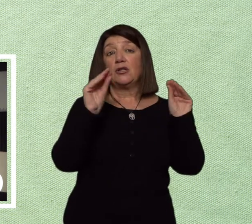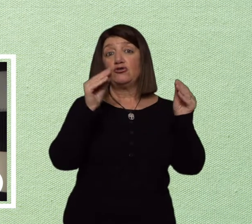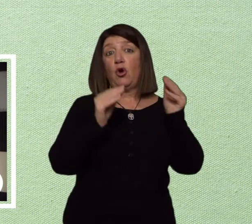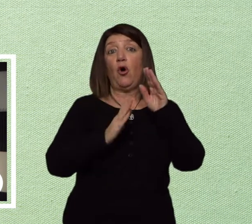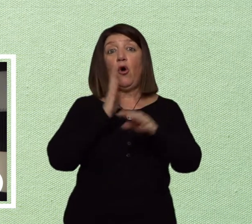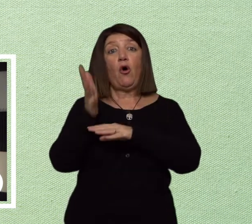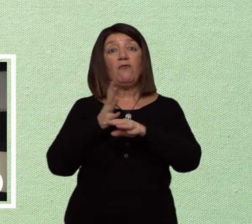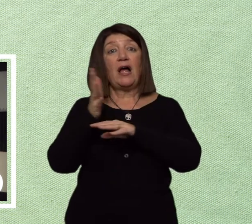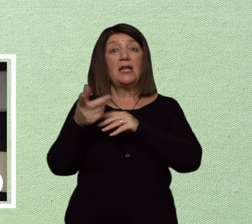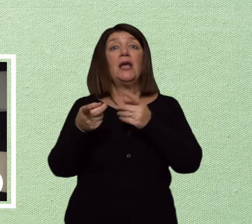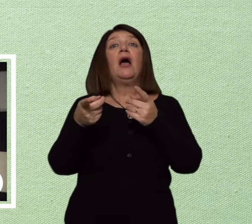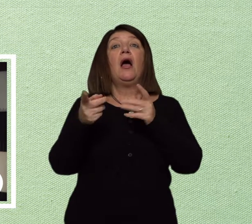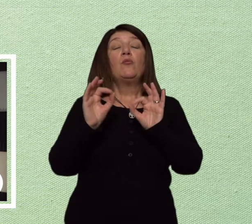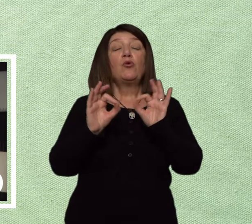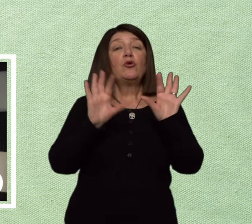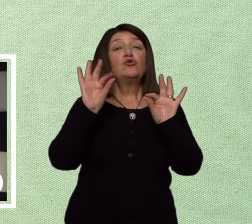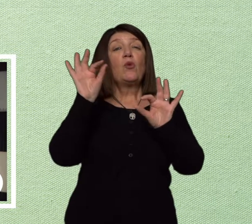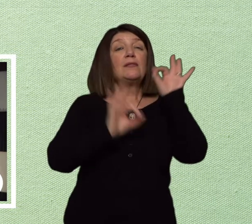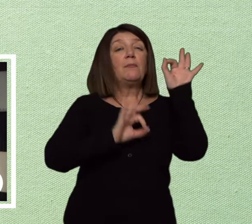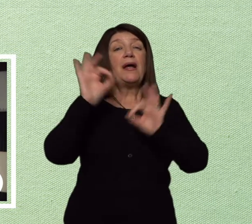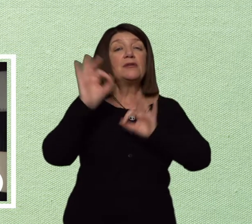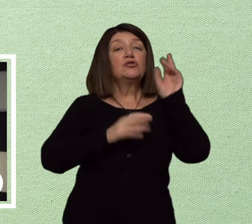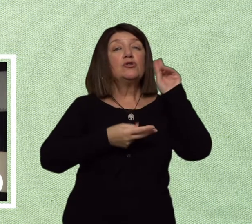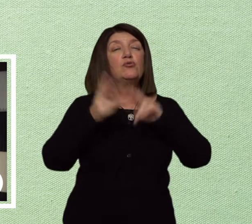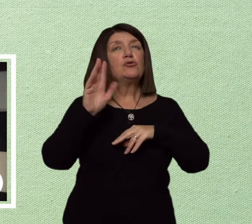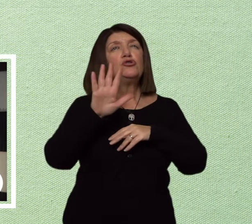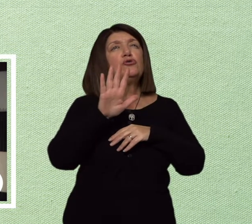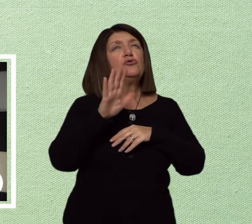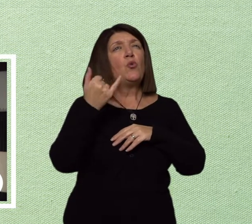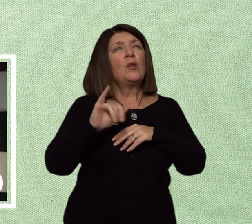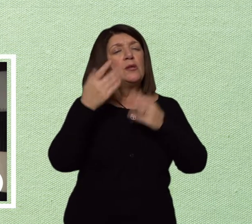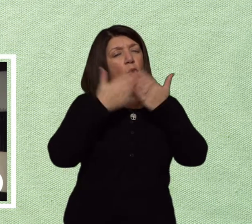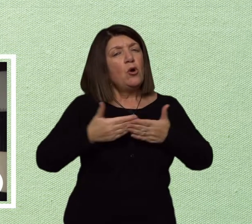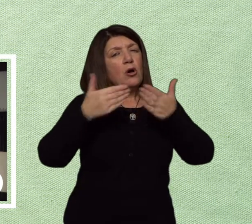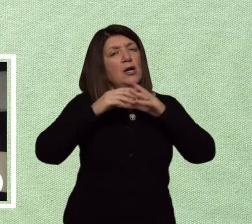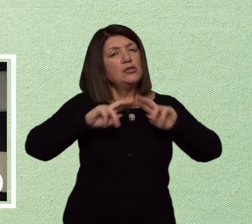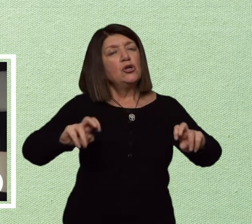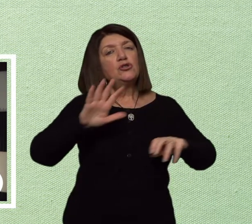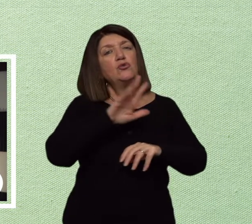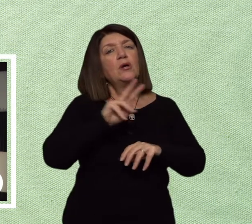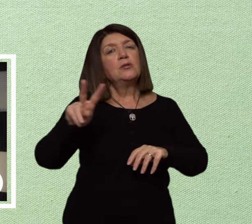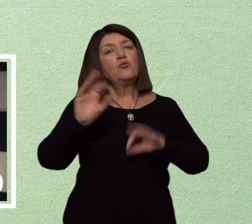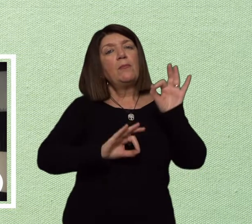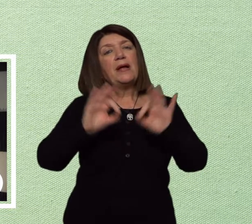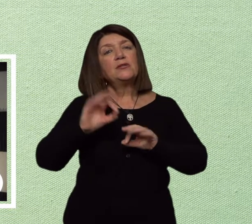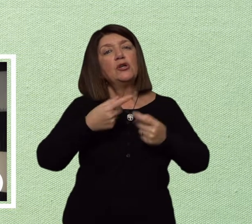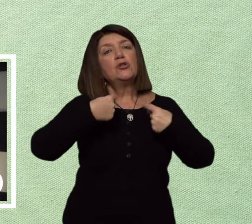l'ultimo studio che avevamo fatto 52% delle nostri pazienti utilizza un sistema di